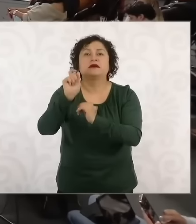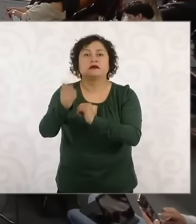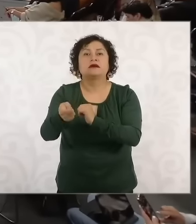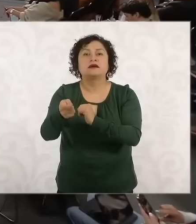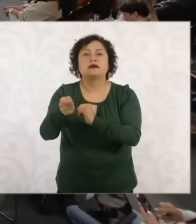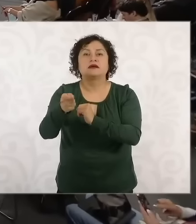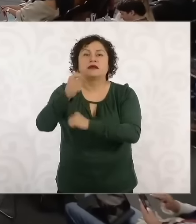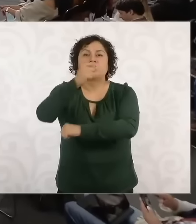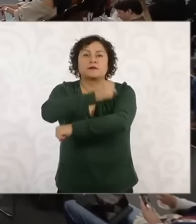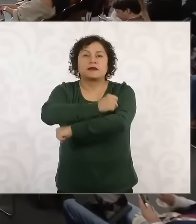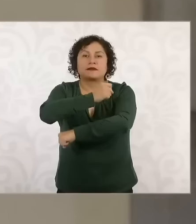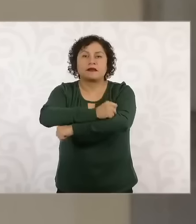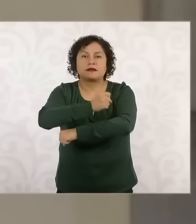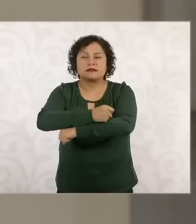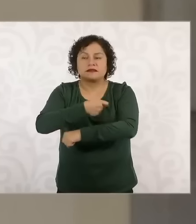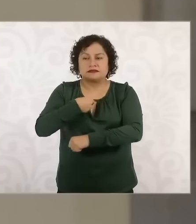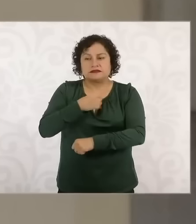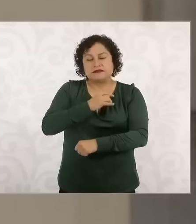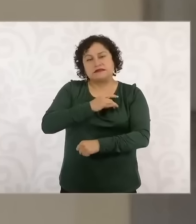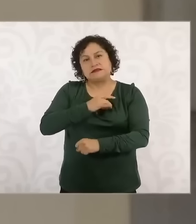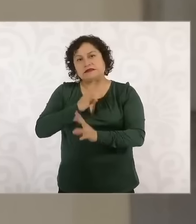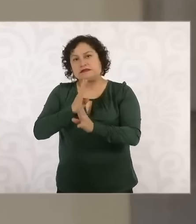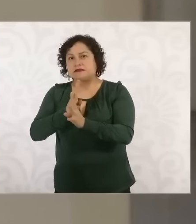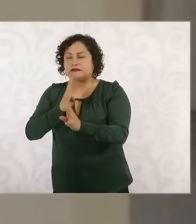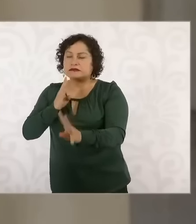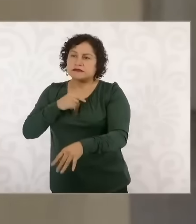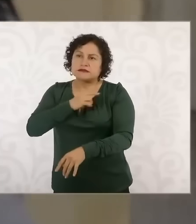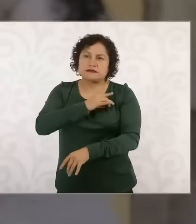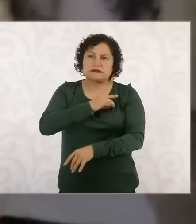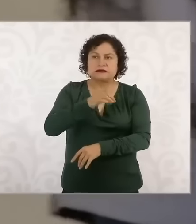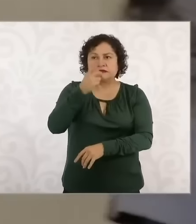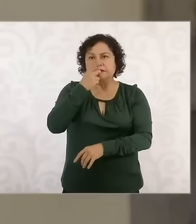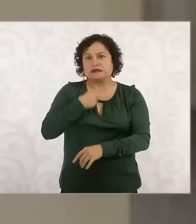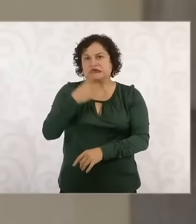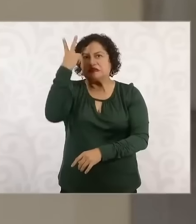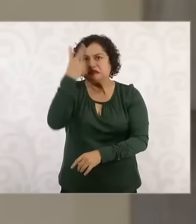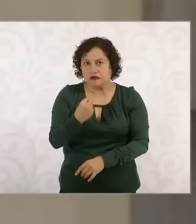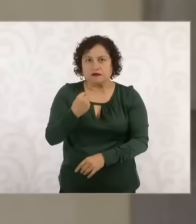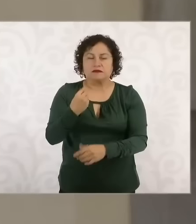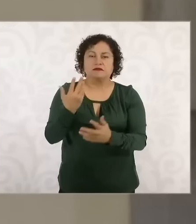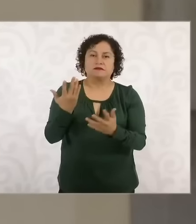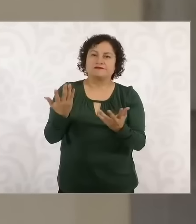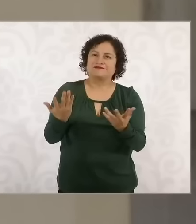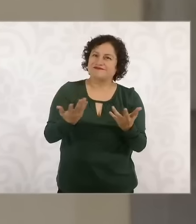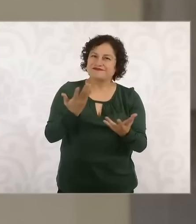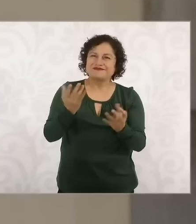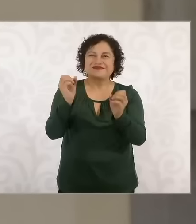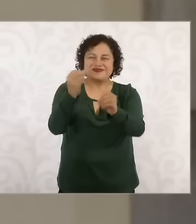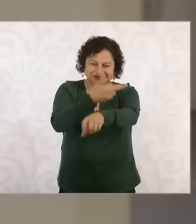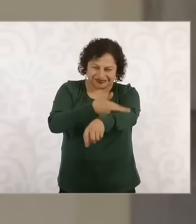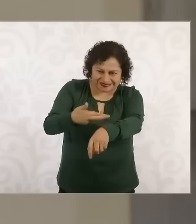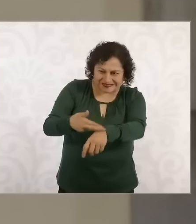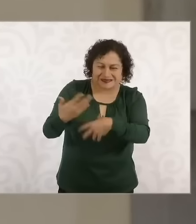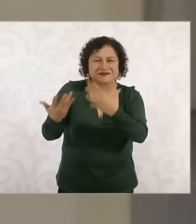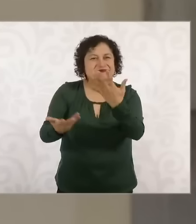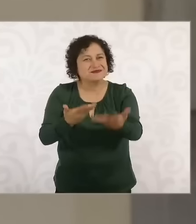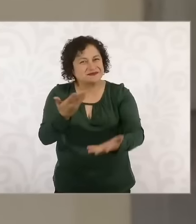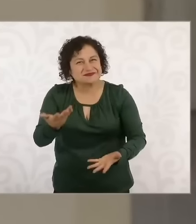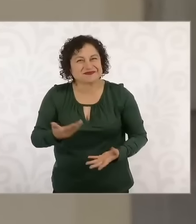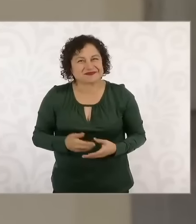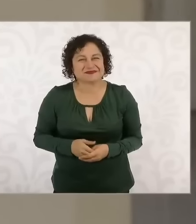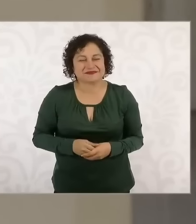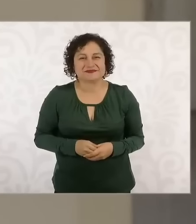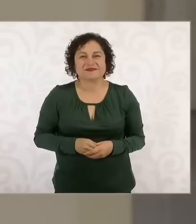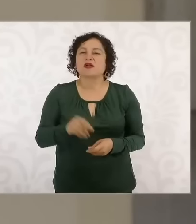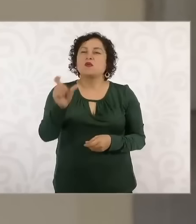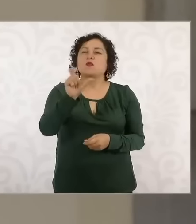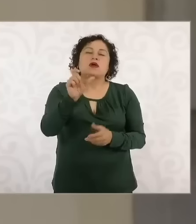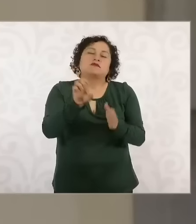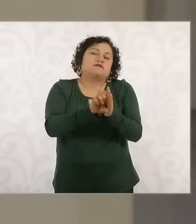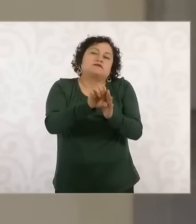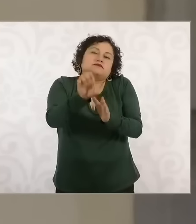a decir no o espero que me atienda y que es decir, desde que uno va a pedir informes o a o a la cita